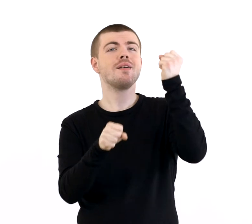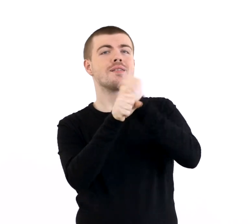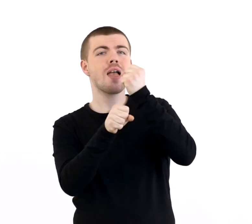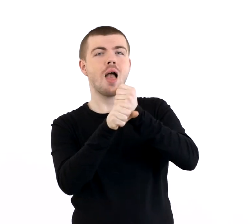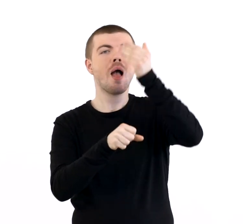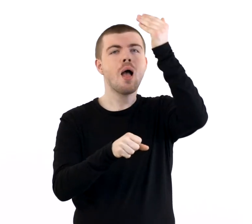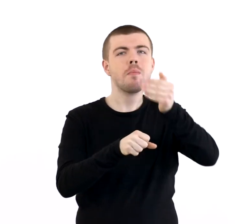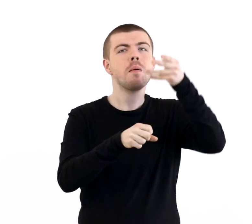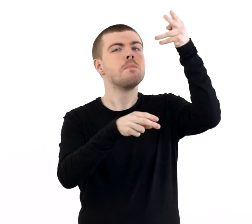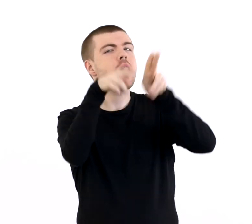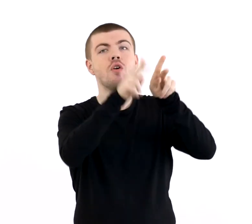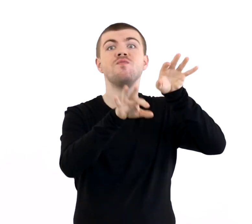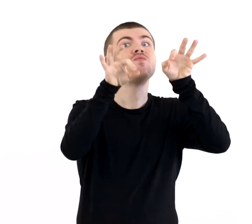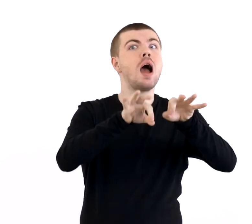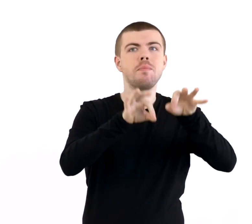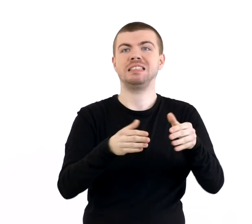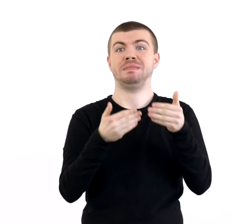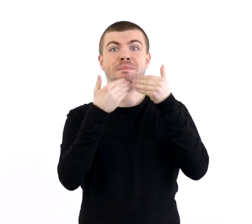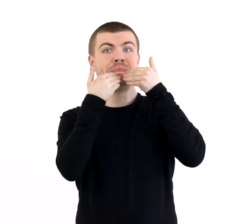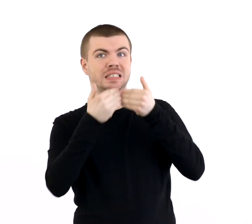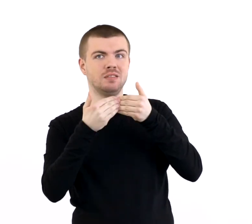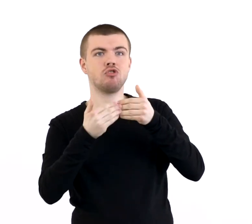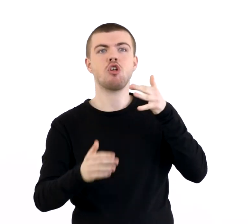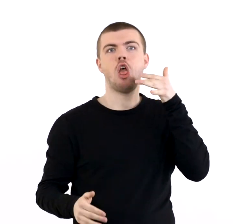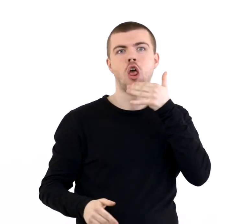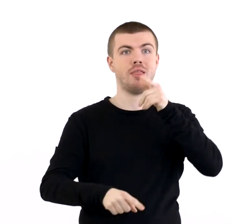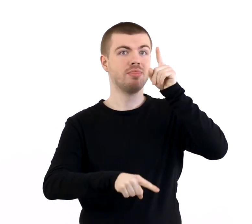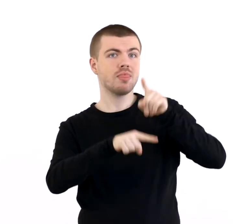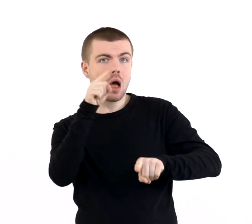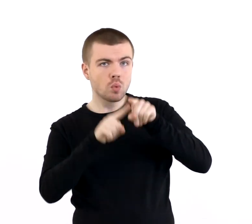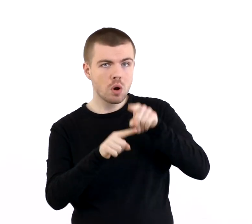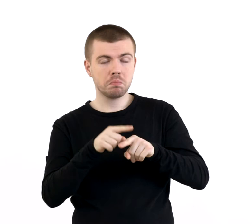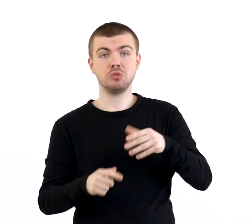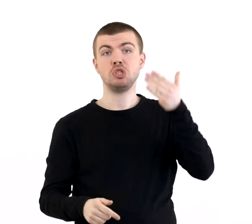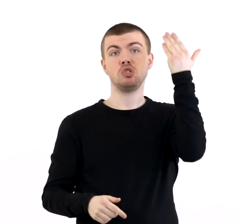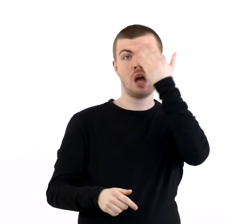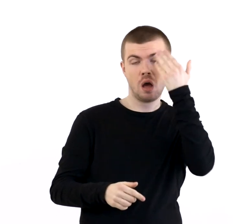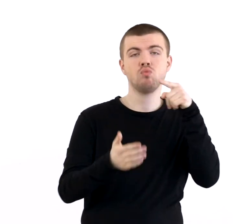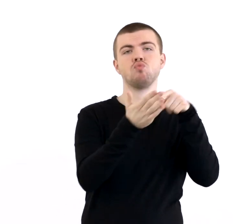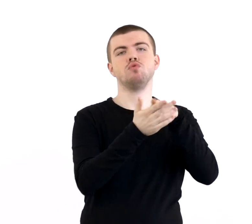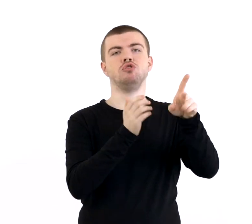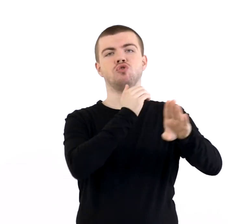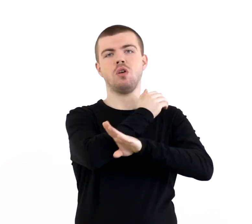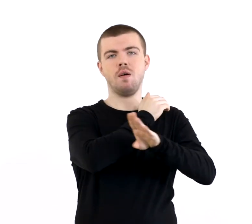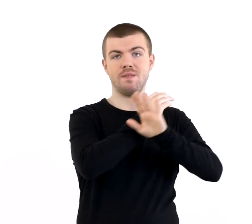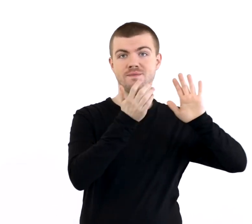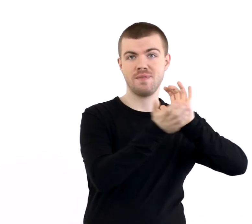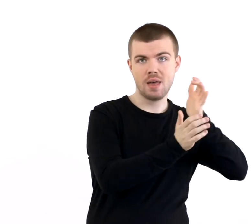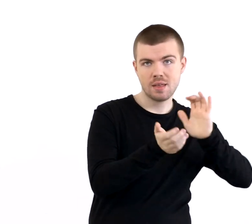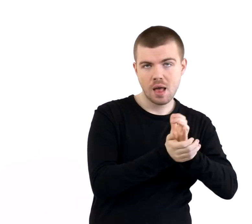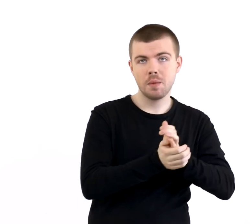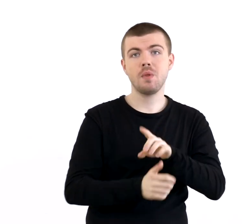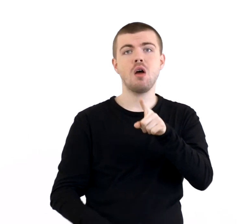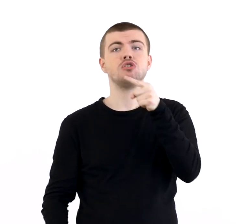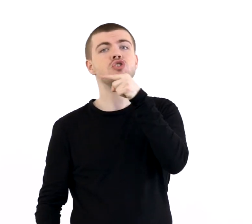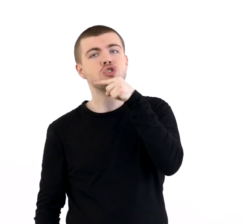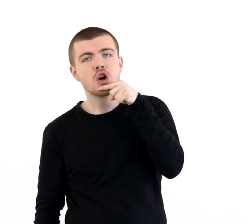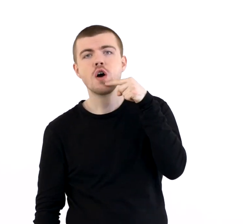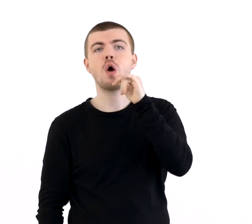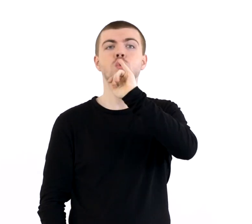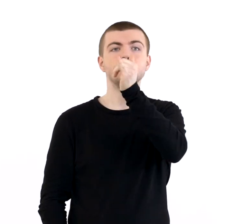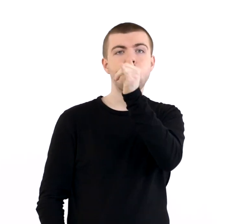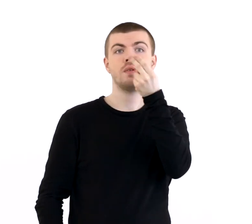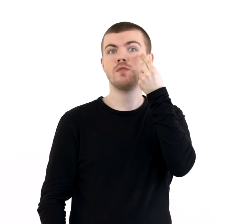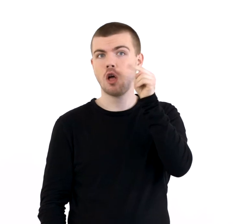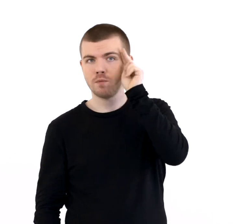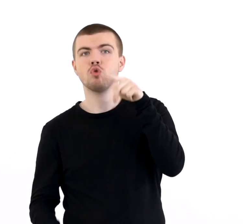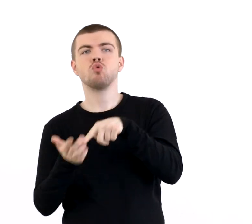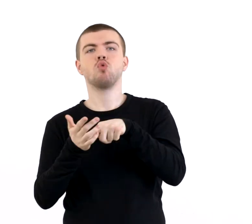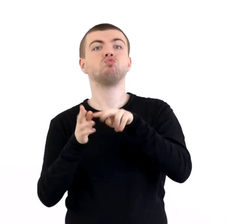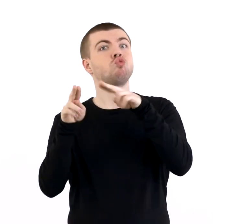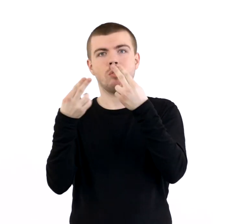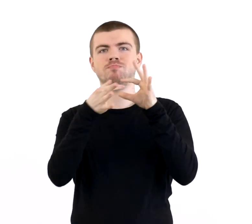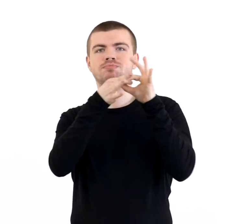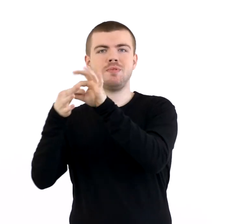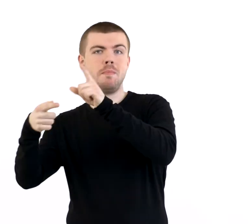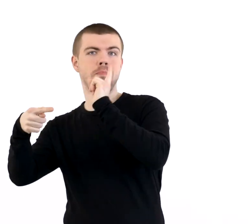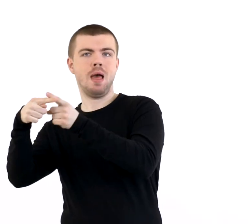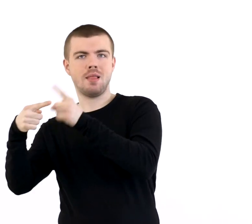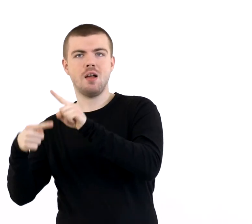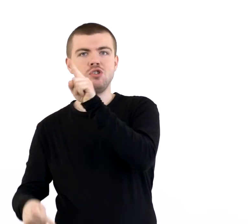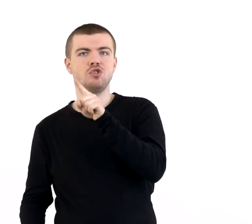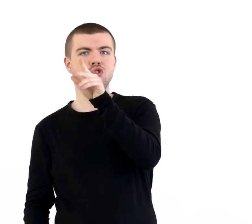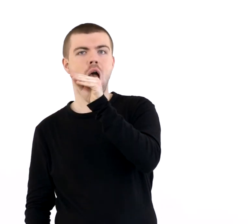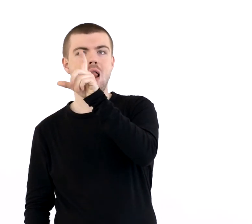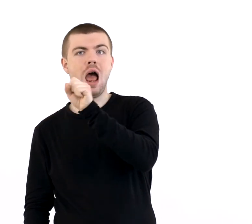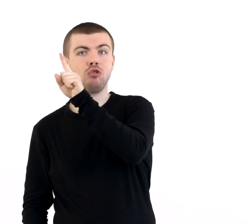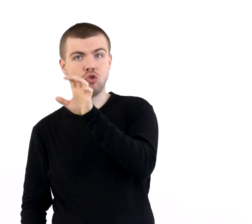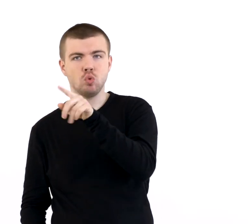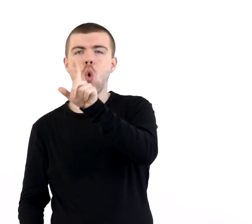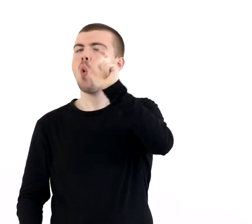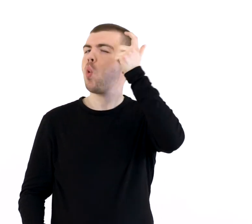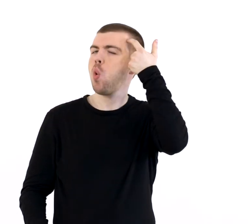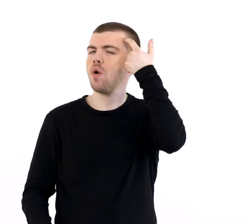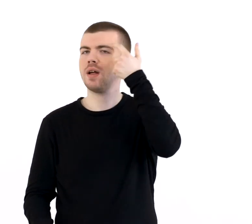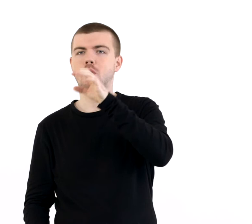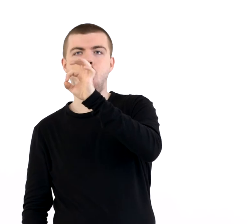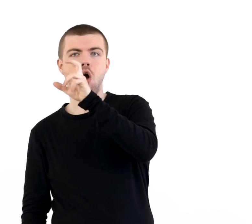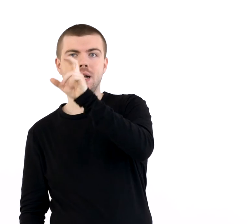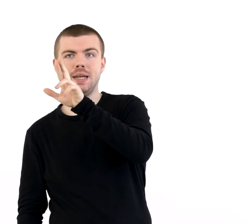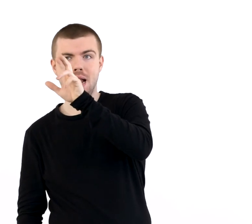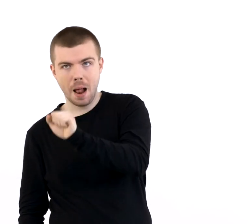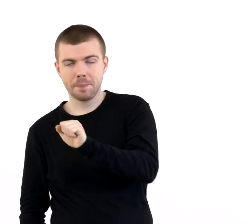Malowidła zostały wykonane farbami pochodzenia naturalnego: czerń – z węgla drzewnego; czerwień, żółć i purpurę – ze związków żelaza, głównie ochry.